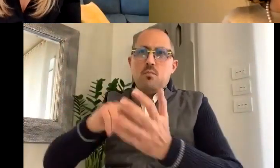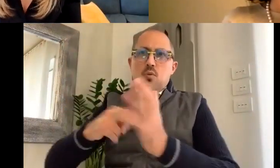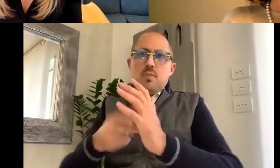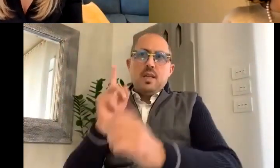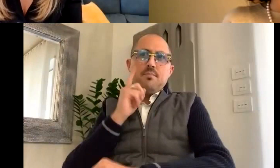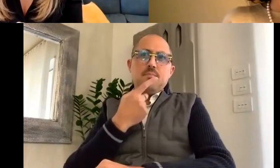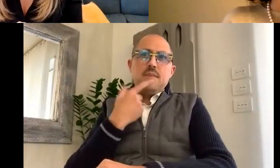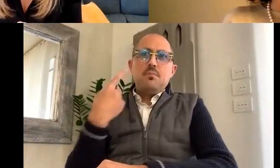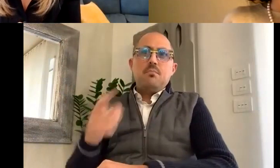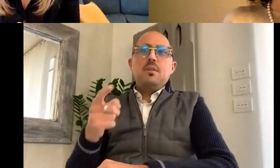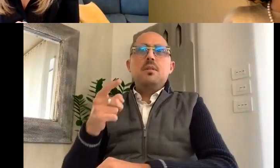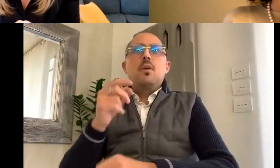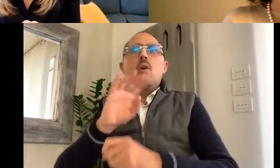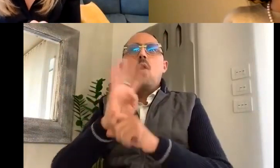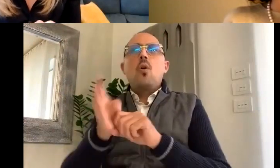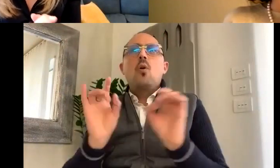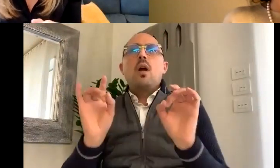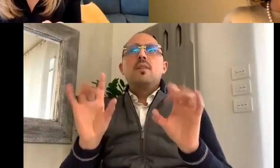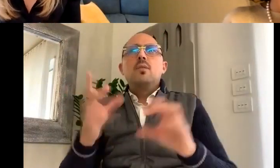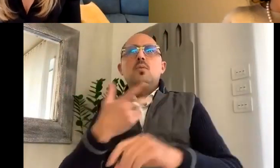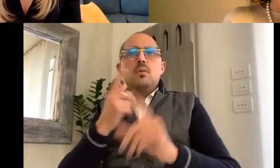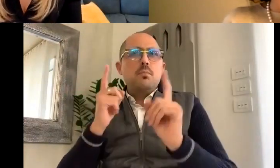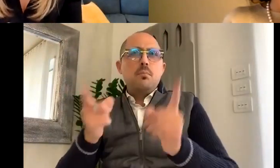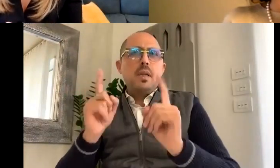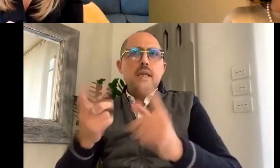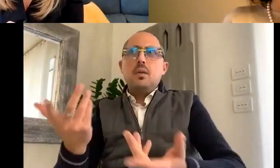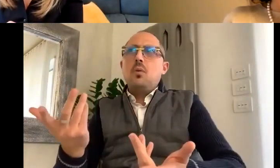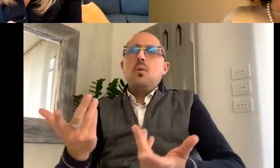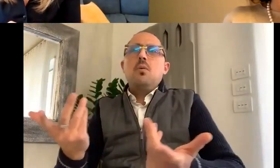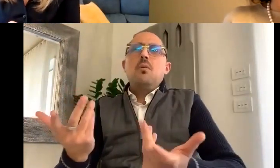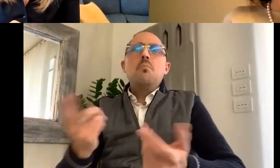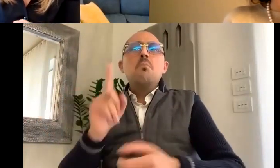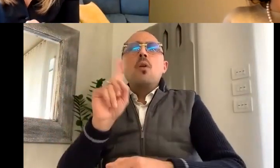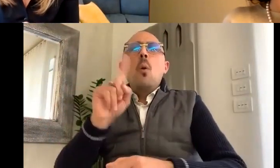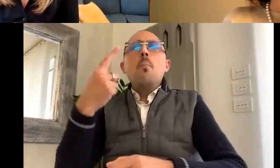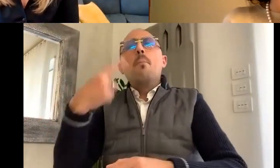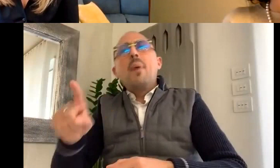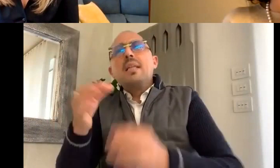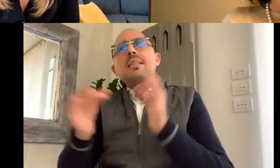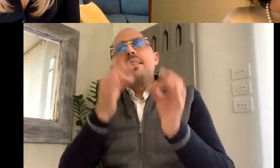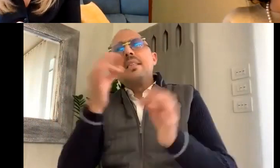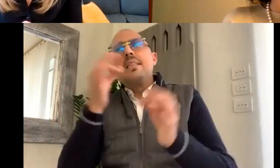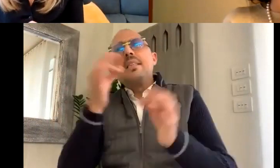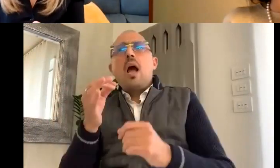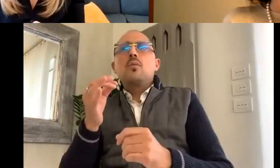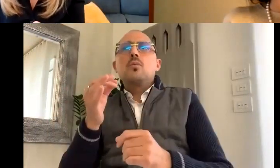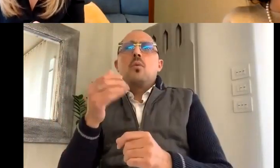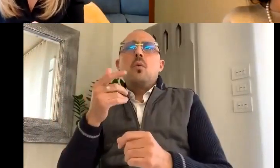avere anche lui l'interprete durante le sue conferenze stampa.